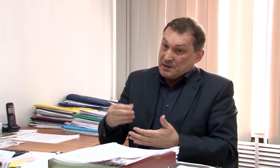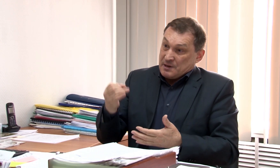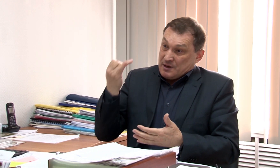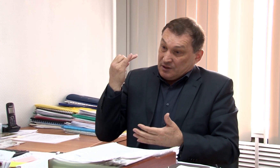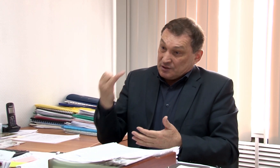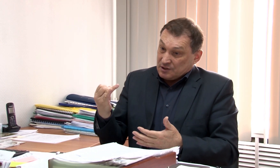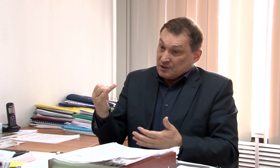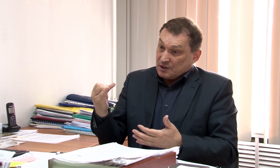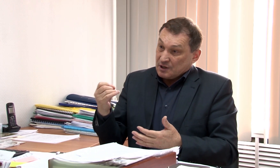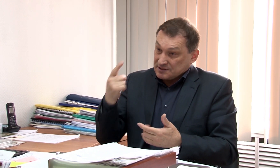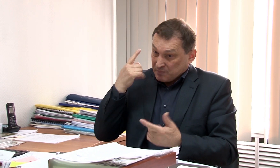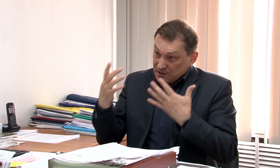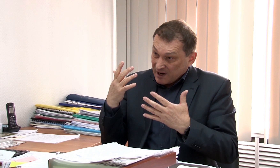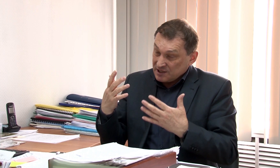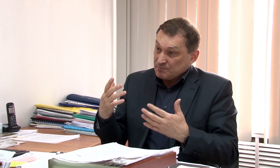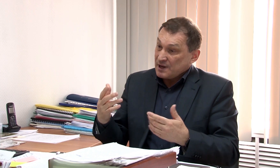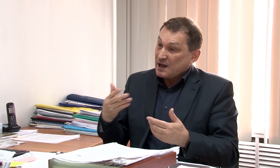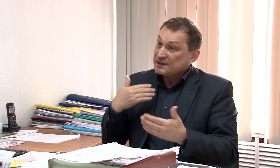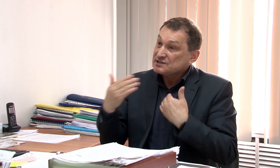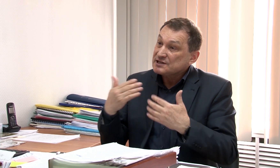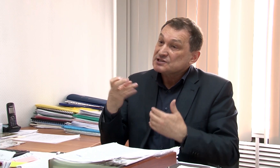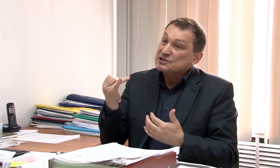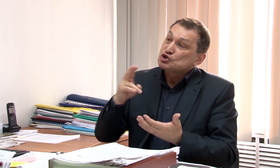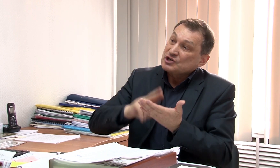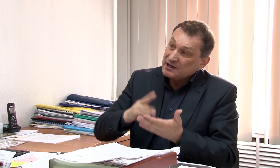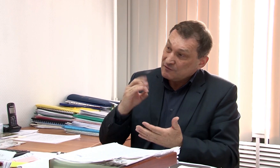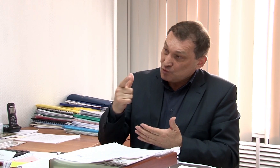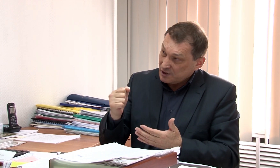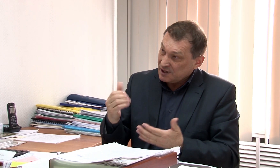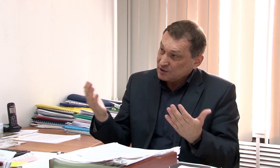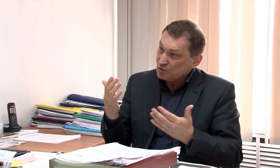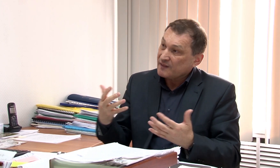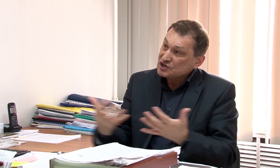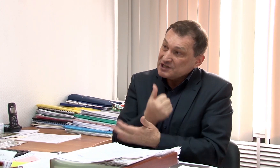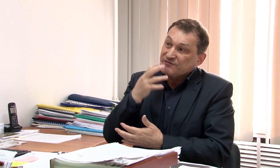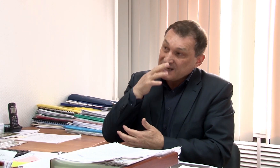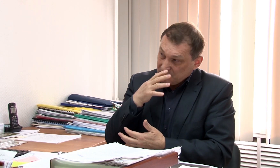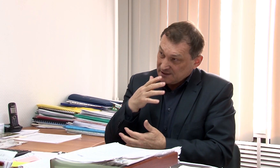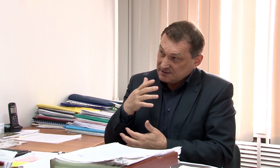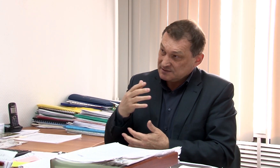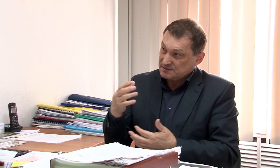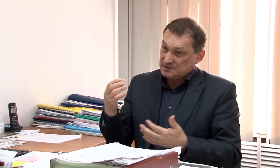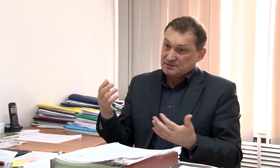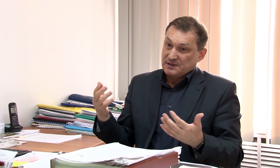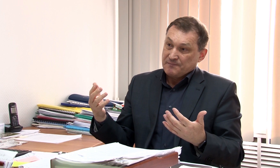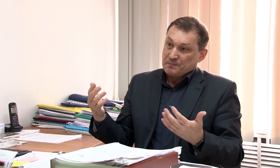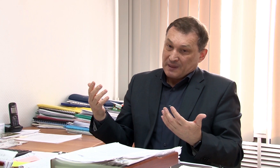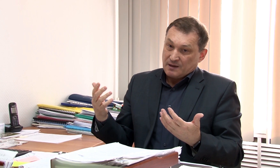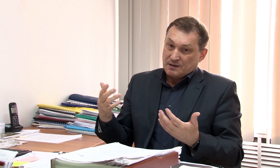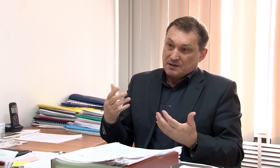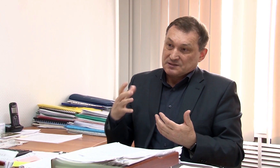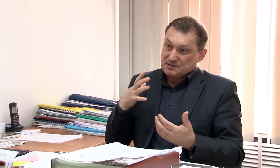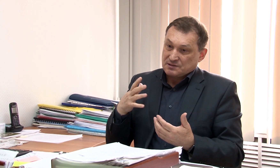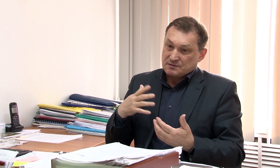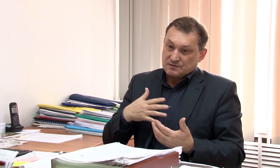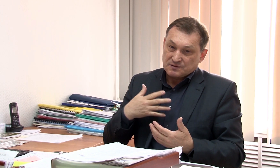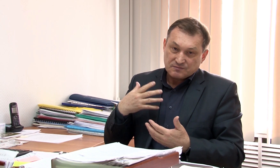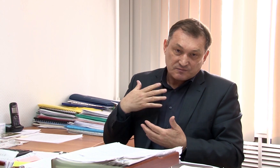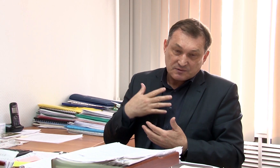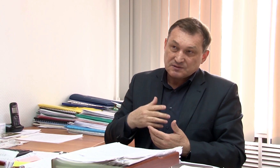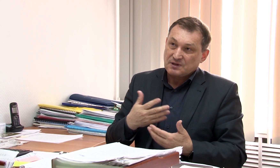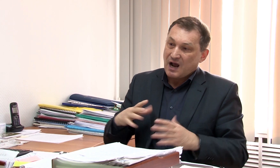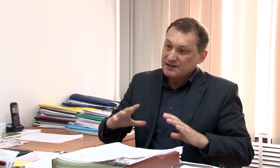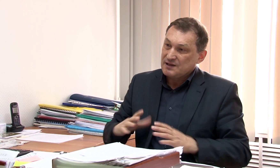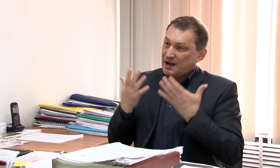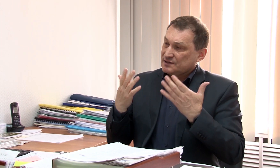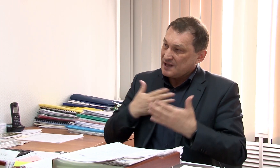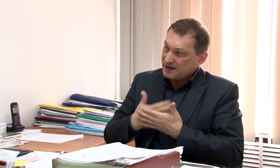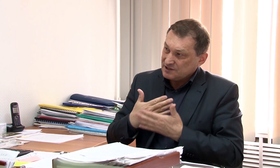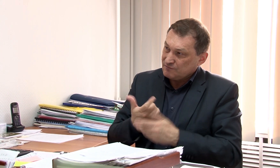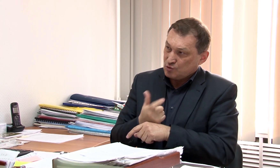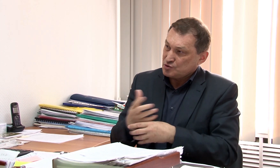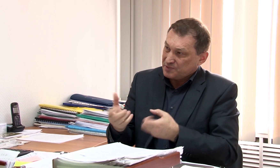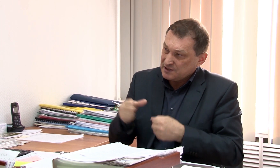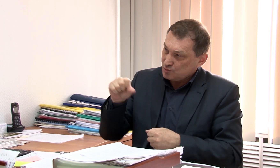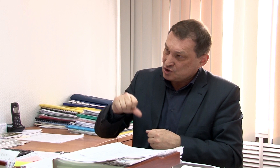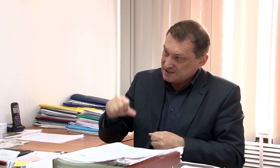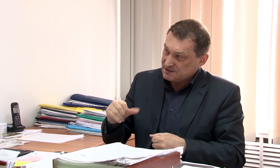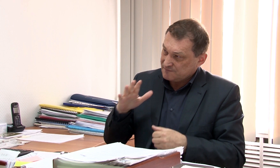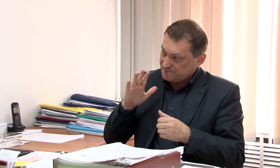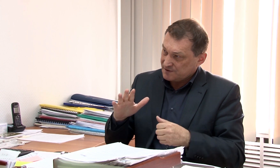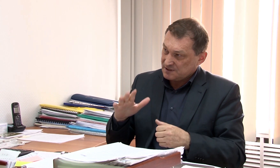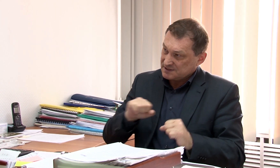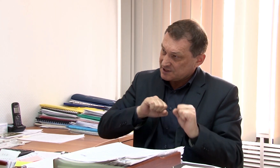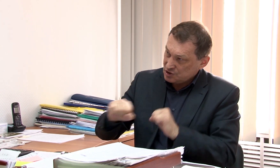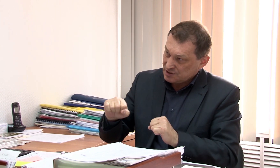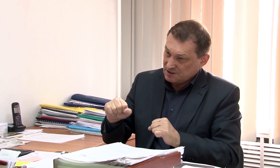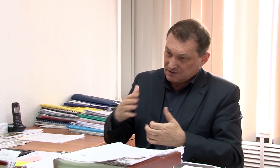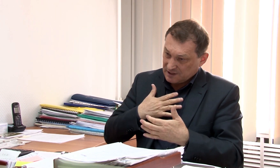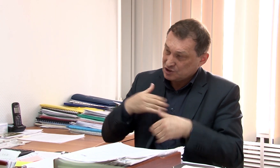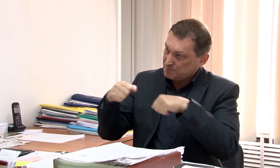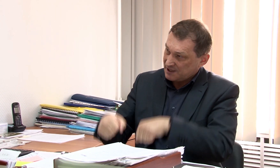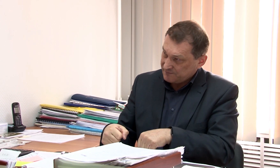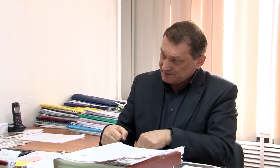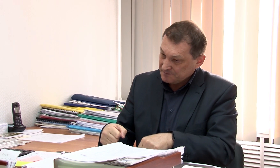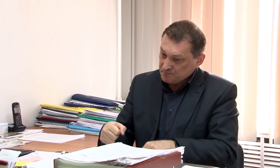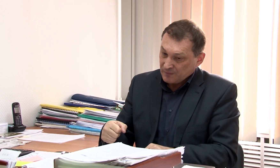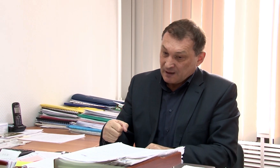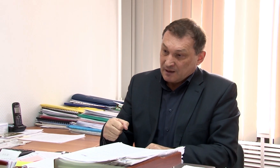С пониманием также отнеслись и члены ВОГ. Они нашли время и силы принять самое активное участие в защите наших прав.